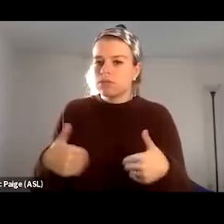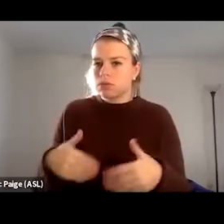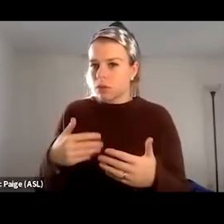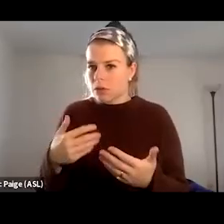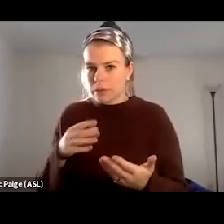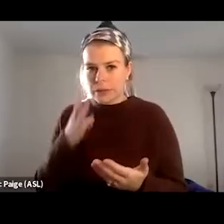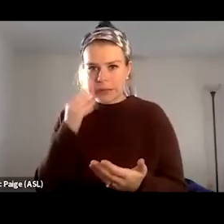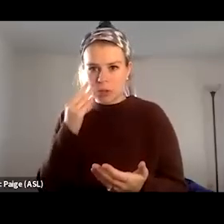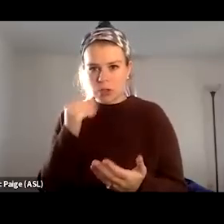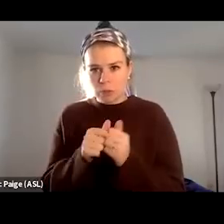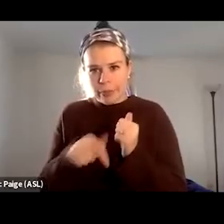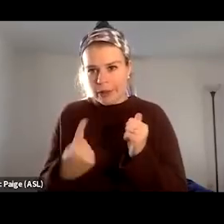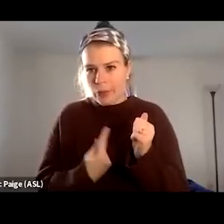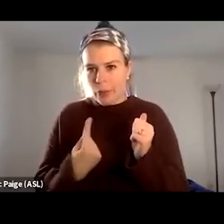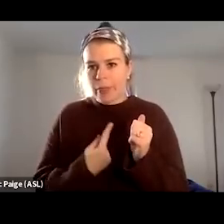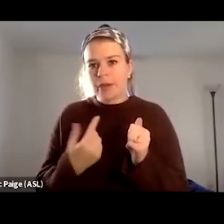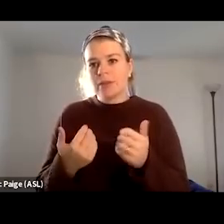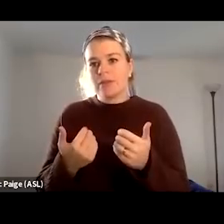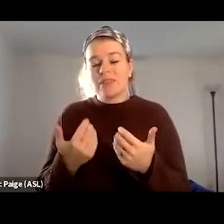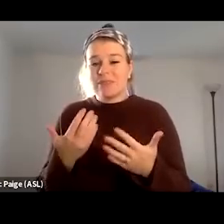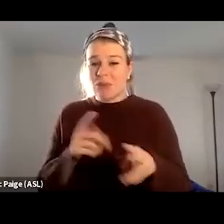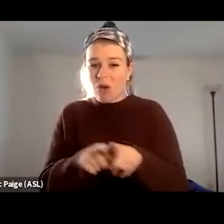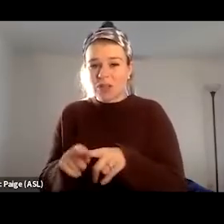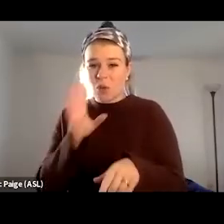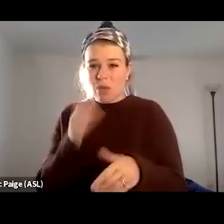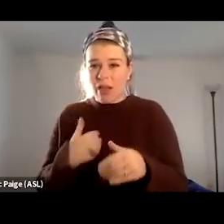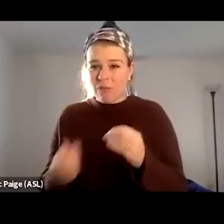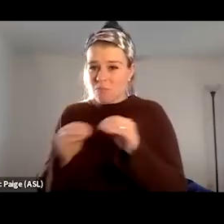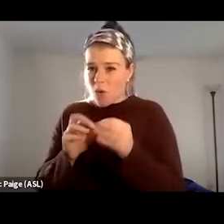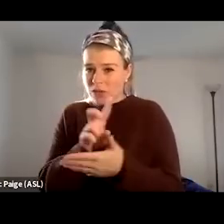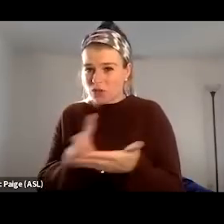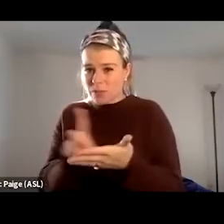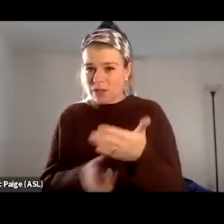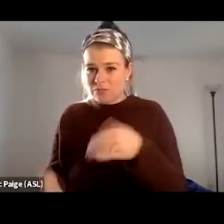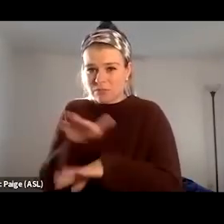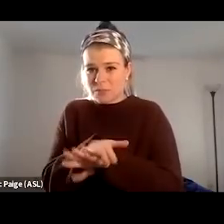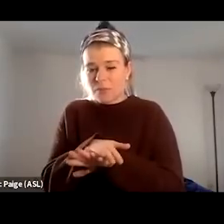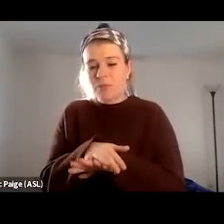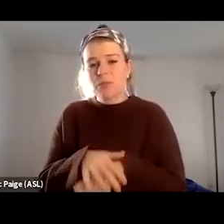y experimentan múltiples niveles de discriminación. La soledad también puede ser particularmente peligrosa